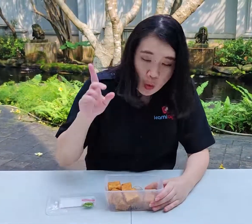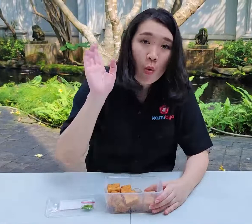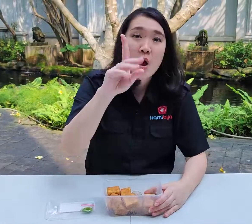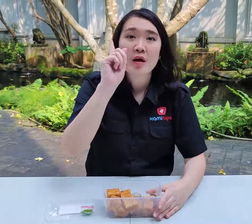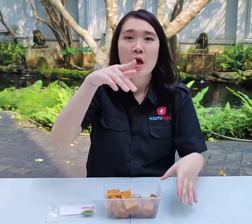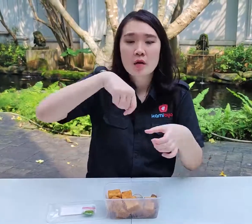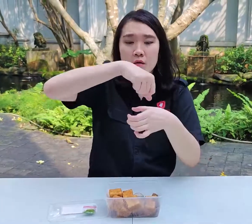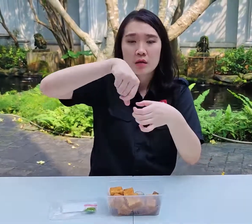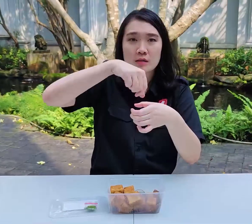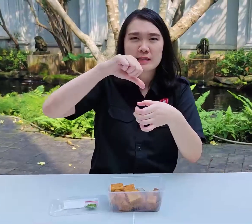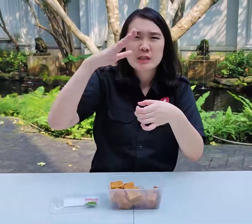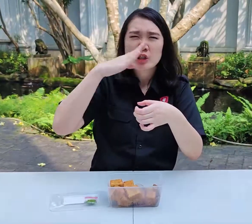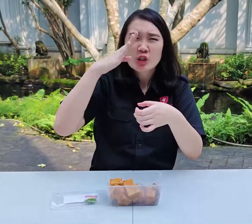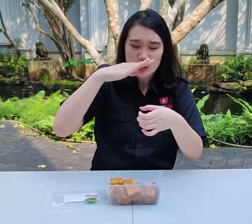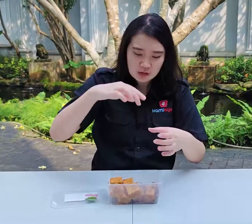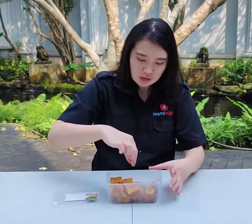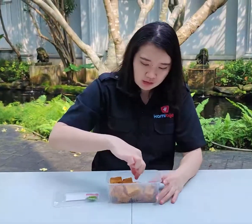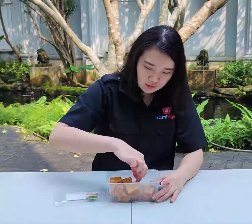Ada kecap pedas juga.